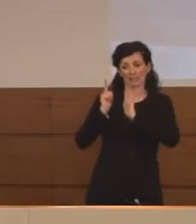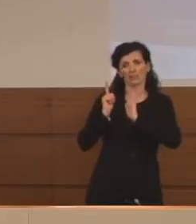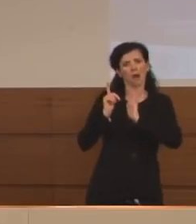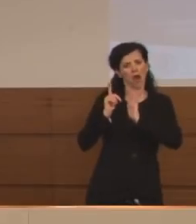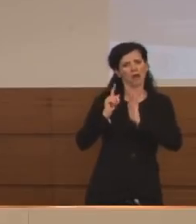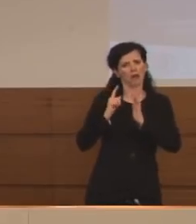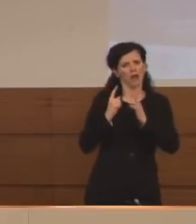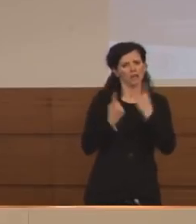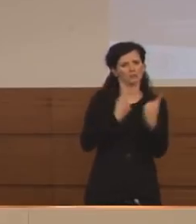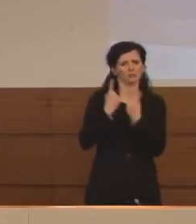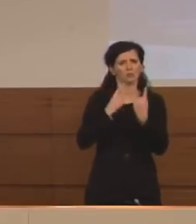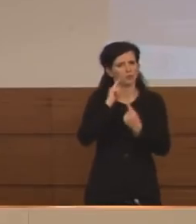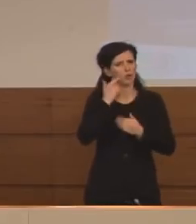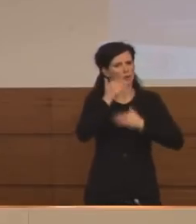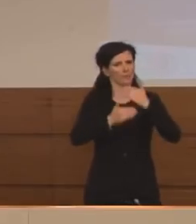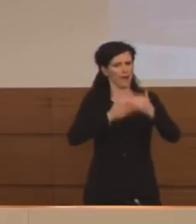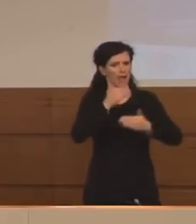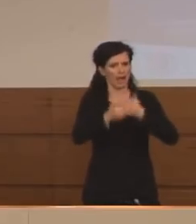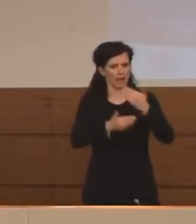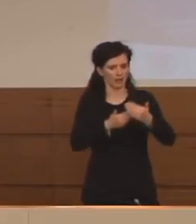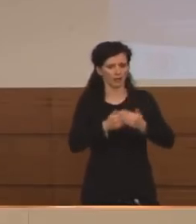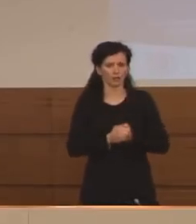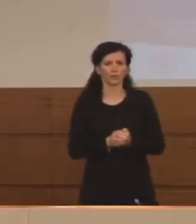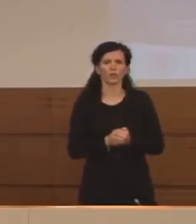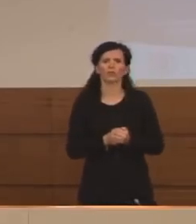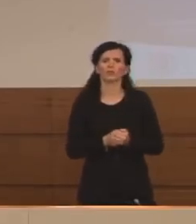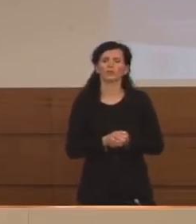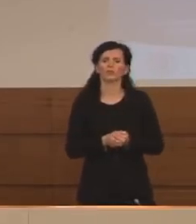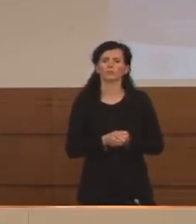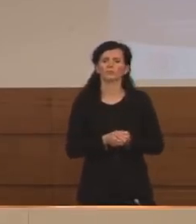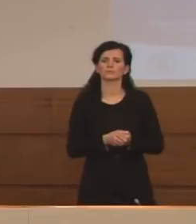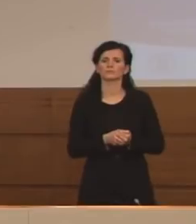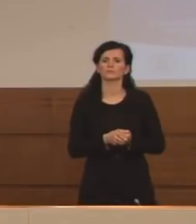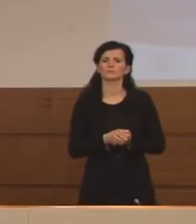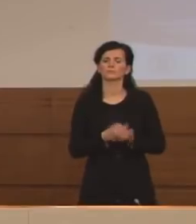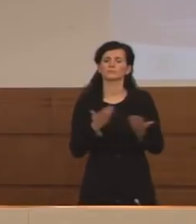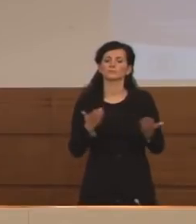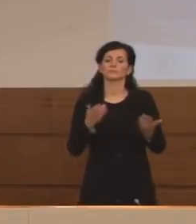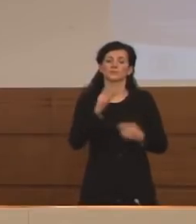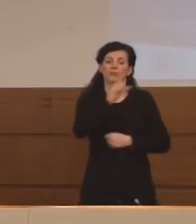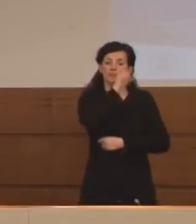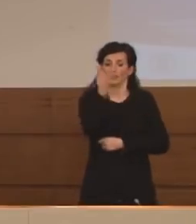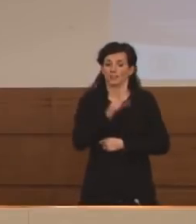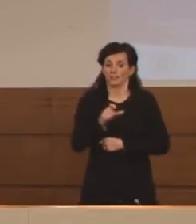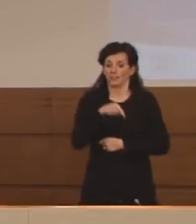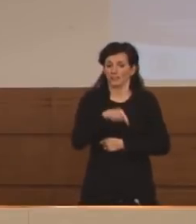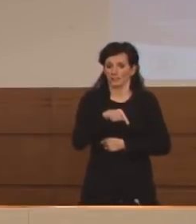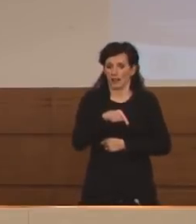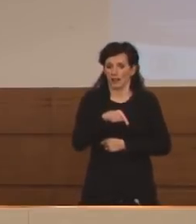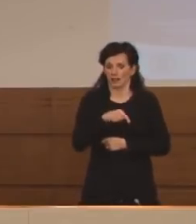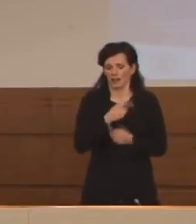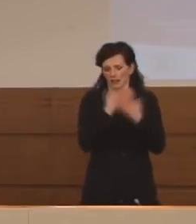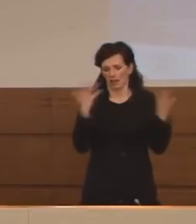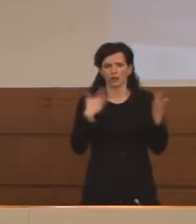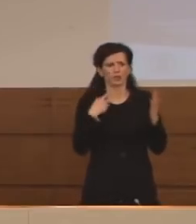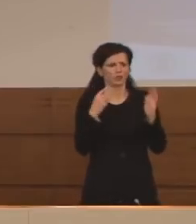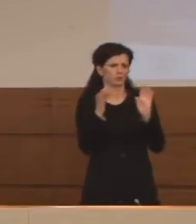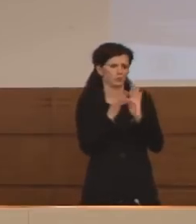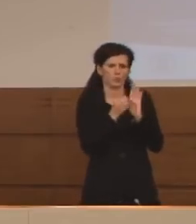Partiamo tutti quanti da un dato ogettivo. Nel nostro paese non esiste e non esisteva